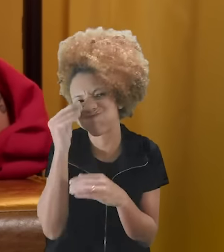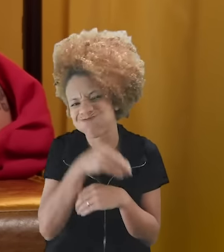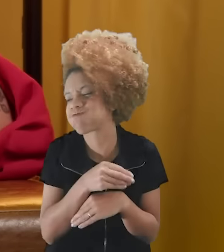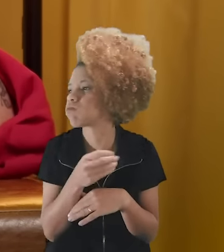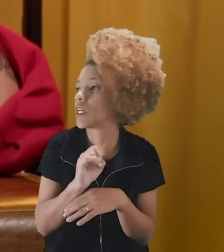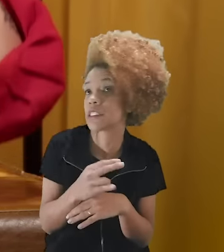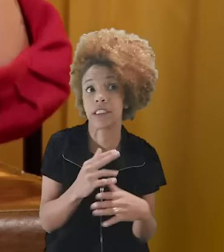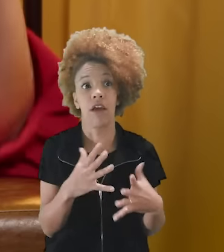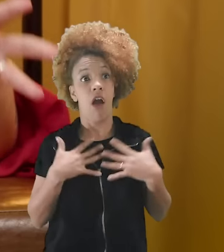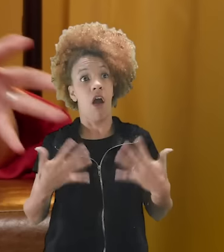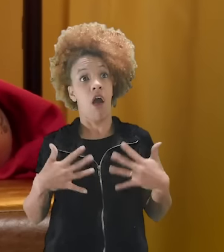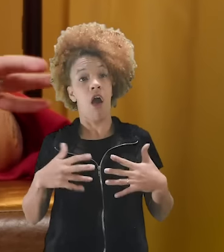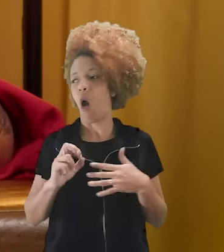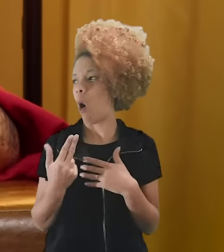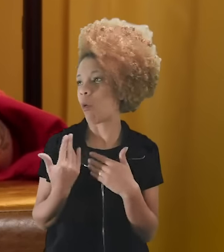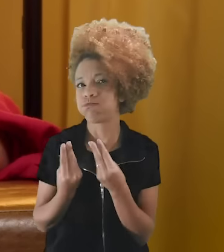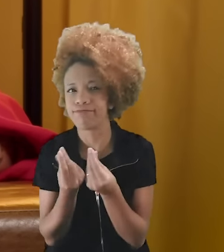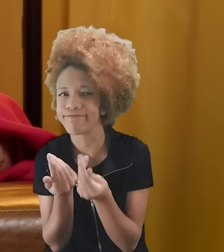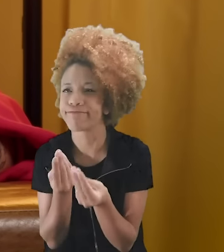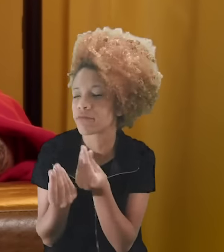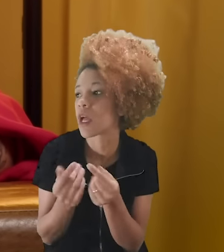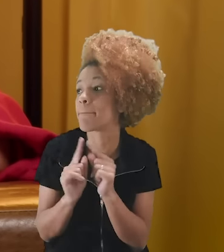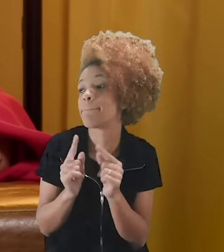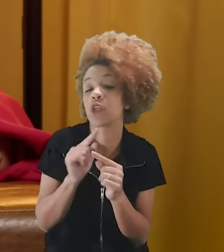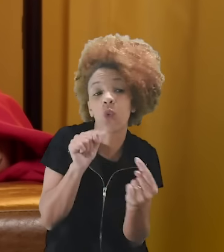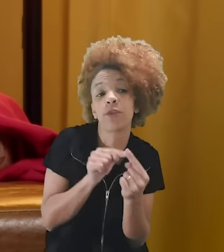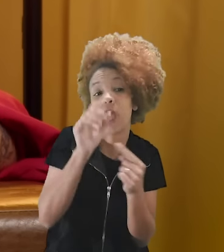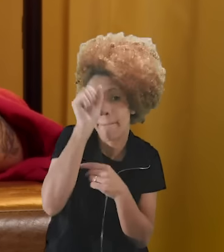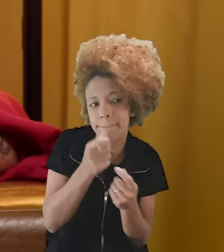ser um negócio estrondoso às vez um negócio mais a meno então tipo a nossa obrigação é prender o